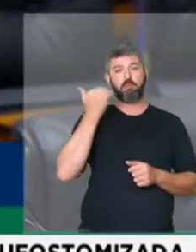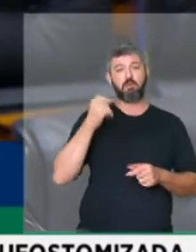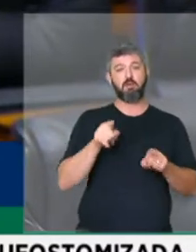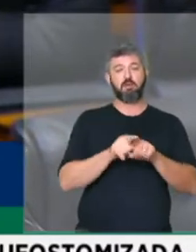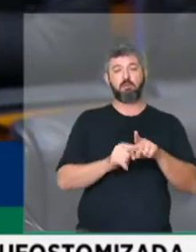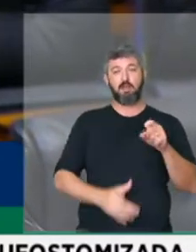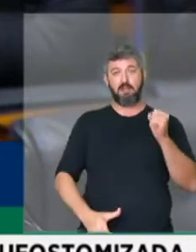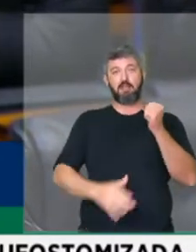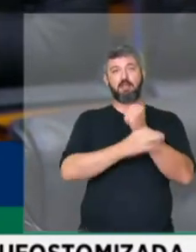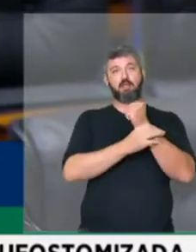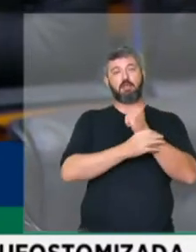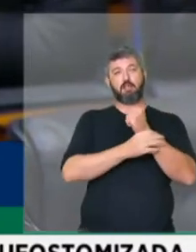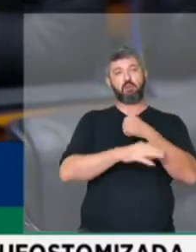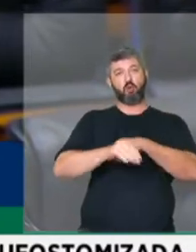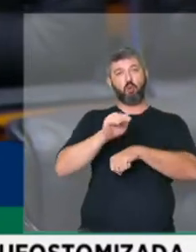BRASIL VIVE A MAIOR CRISE SANITÁRIA COM A JÁ